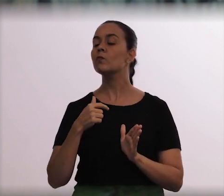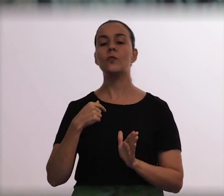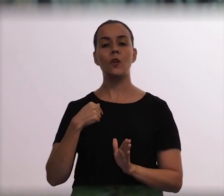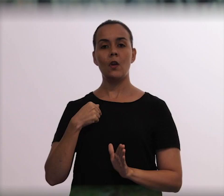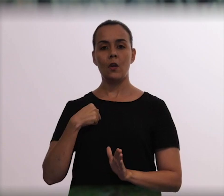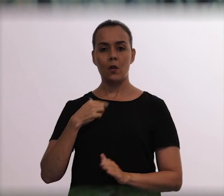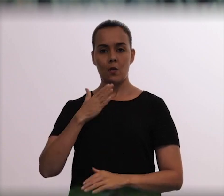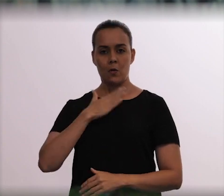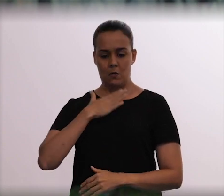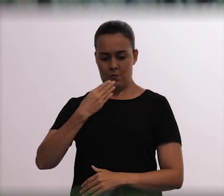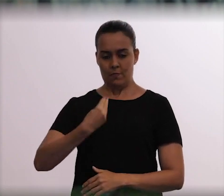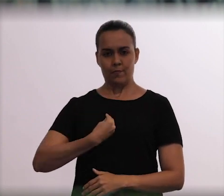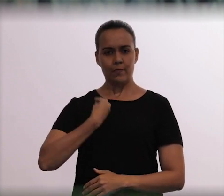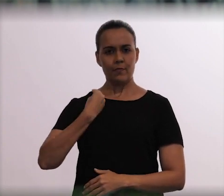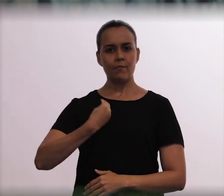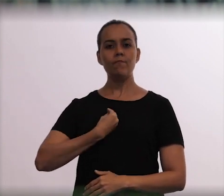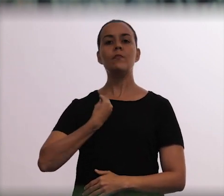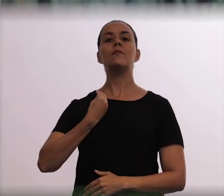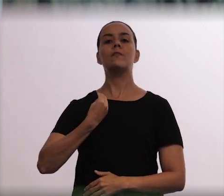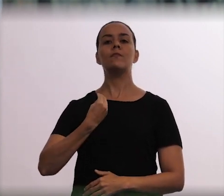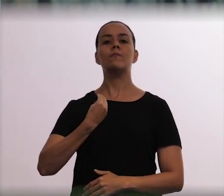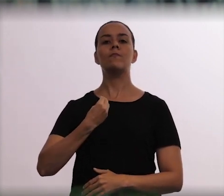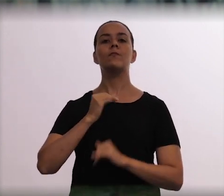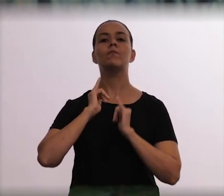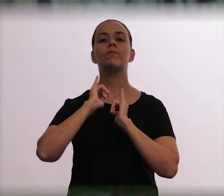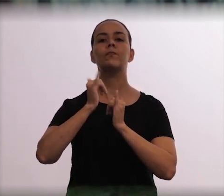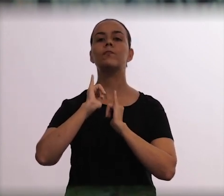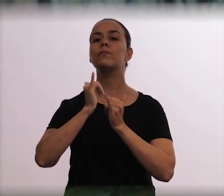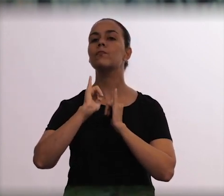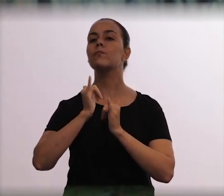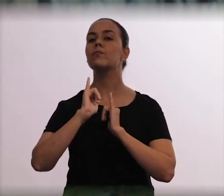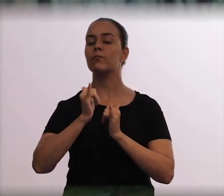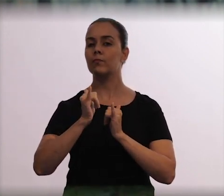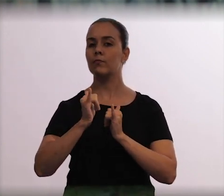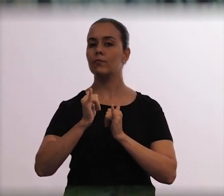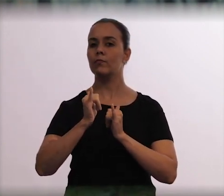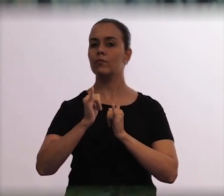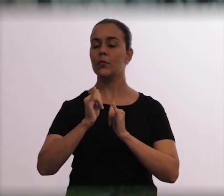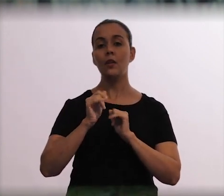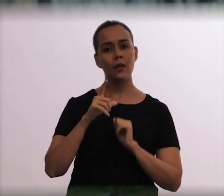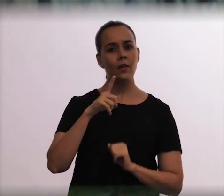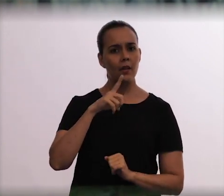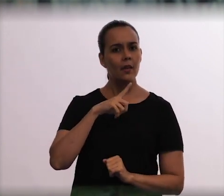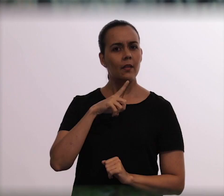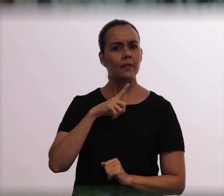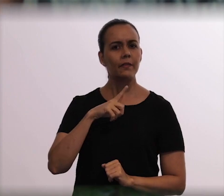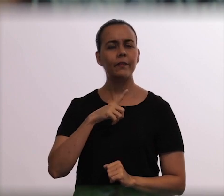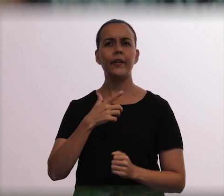e começa a contar a sua história. E aí a gente pode ter a discussão com a grande sociologia, né?